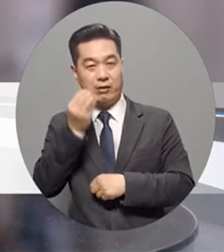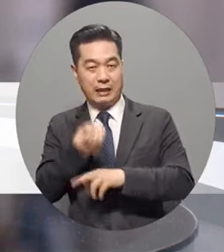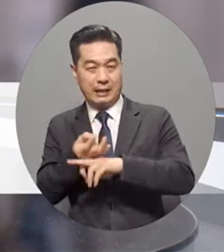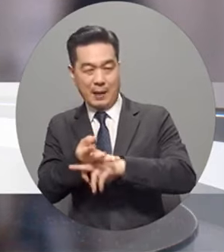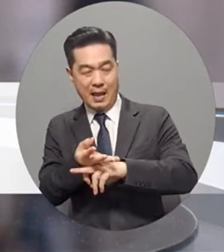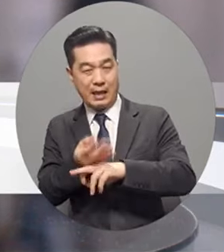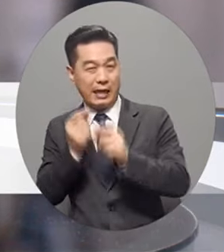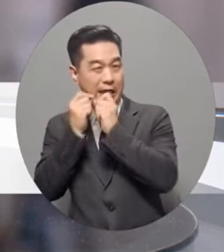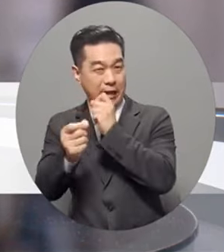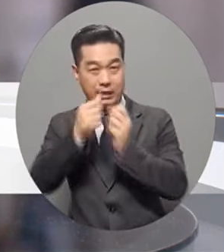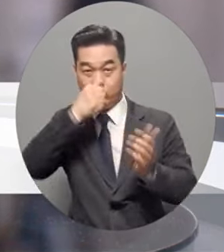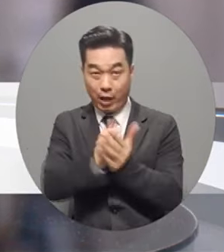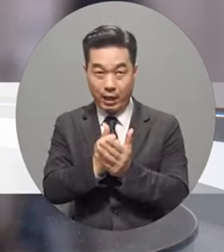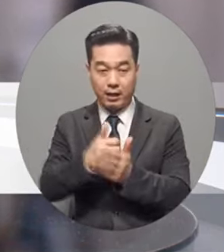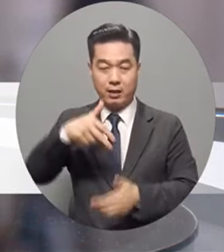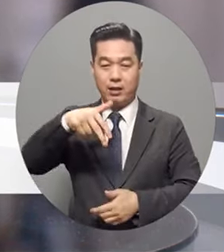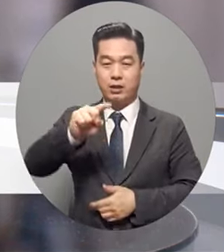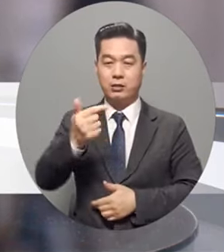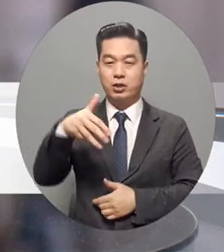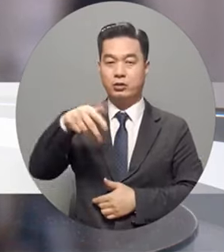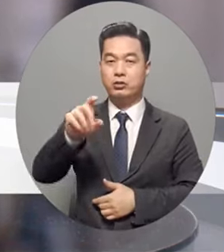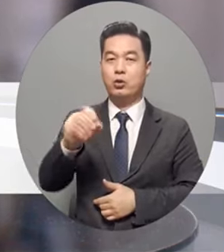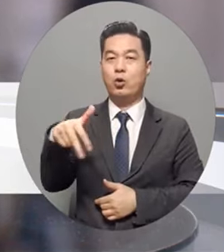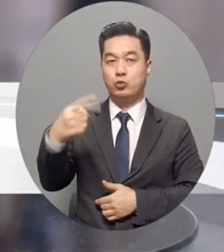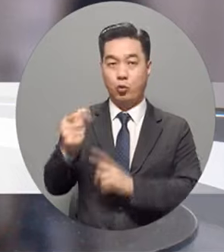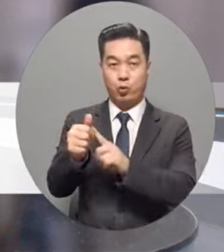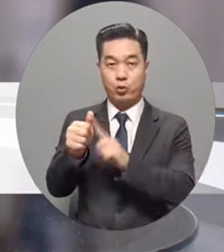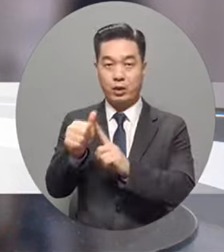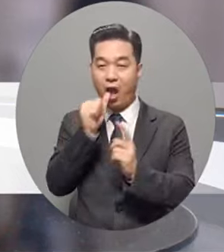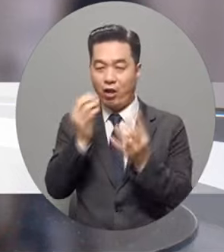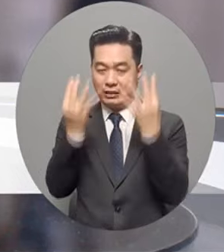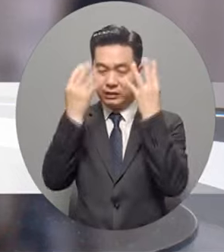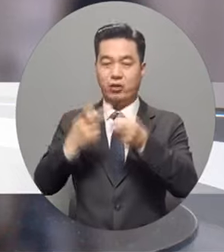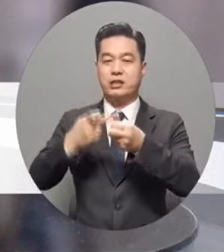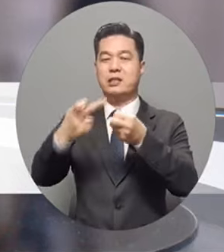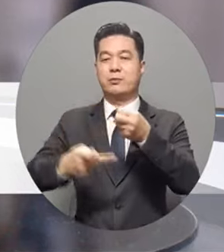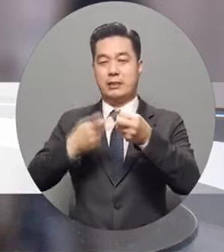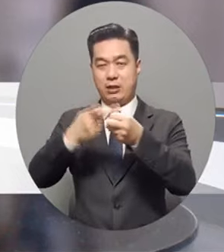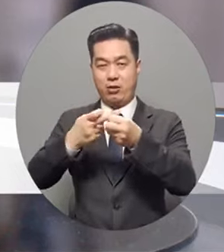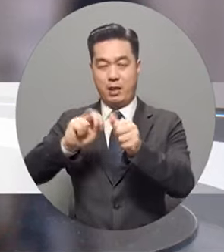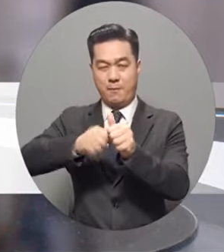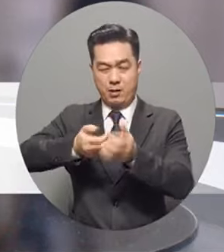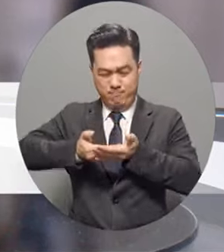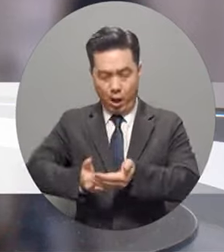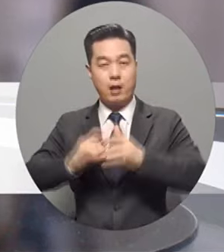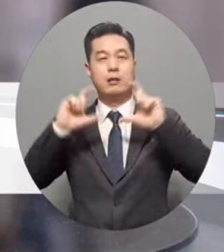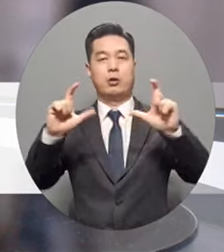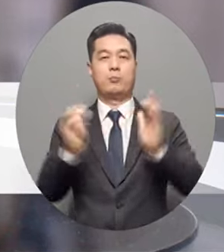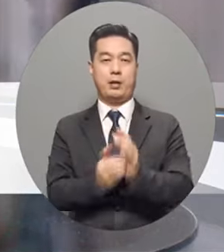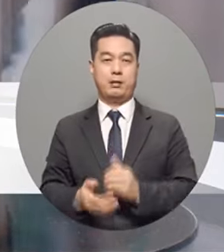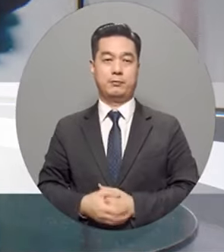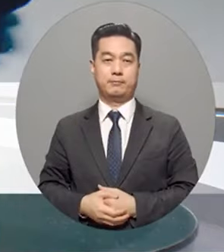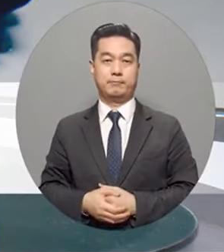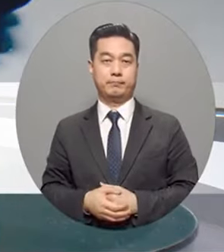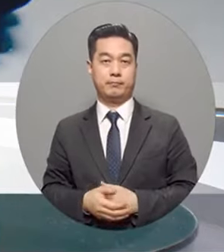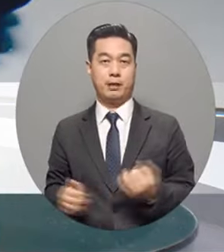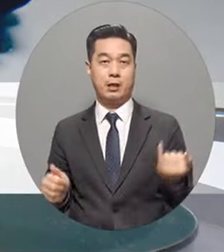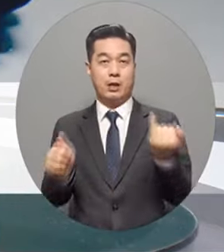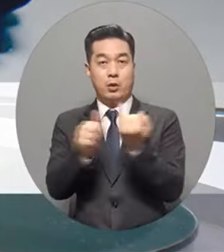벌인 것으로 드러난 전청조 씨. 오늘 1심 법원이 전 씨에게 징역 12년의 중형을 선고했습니다.